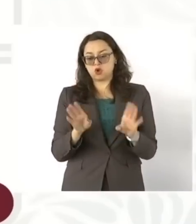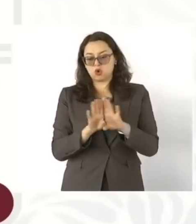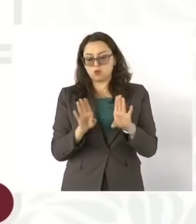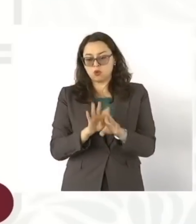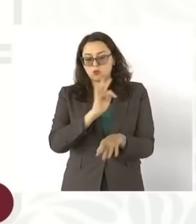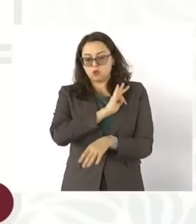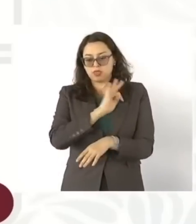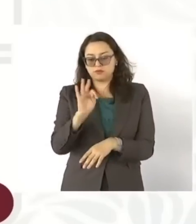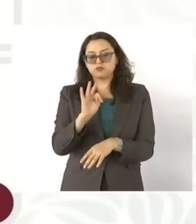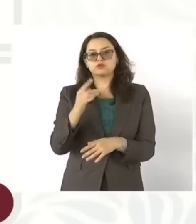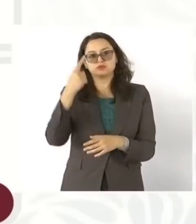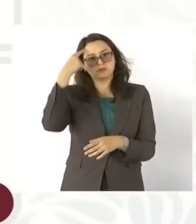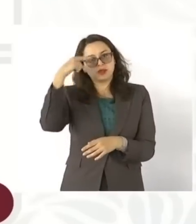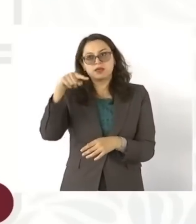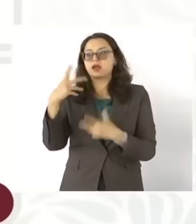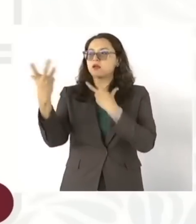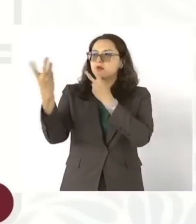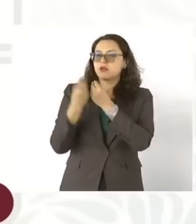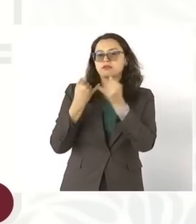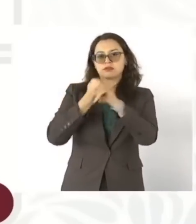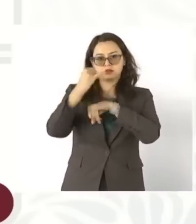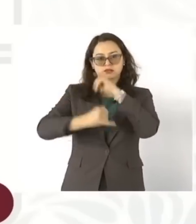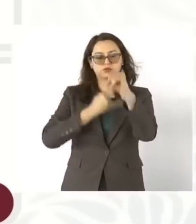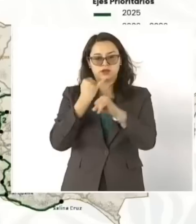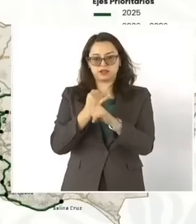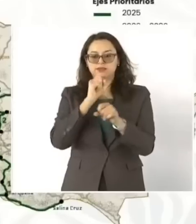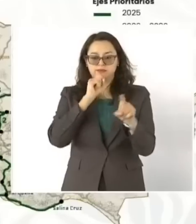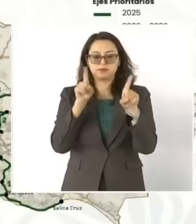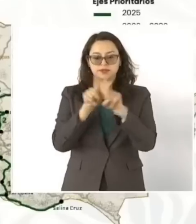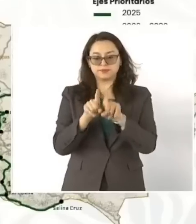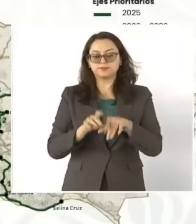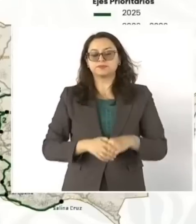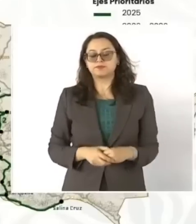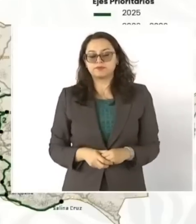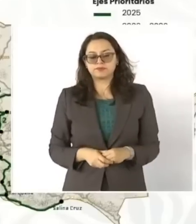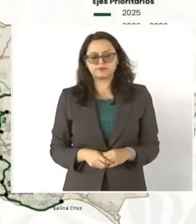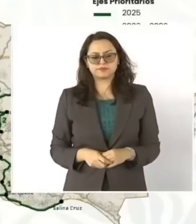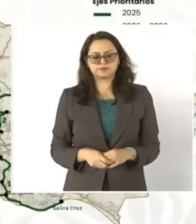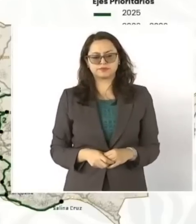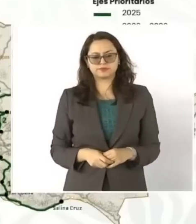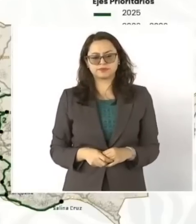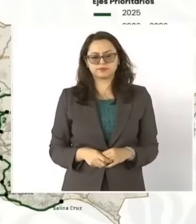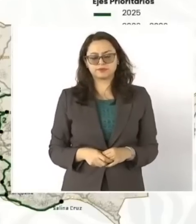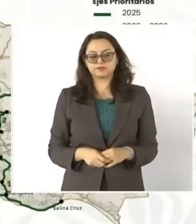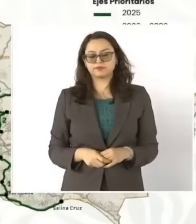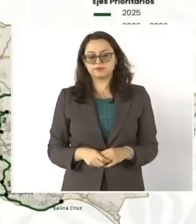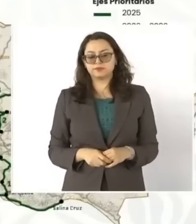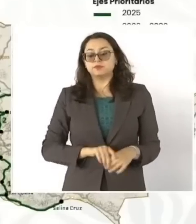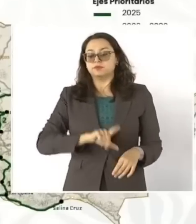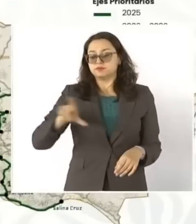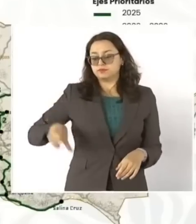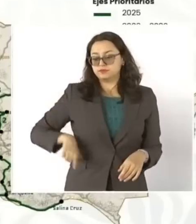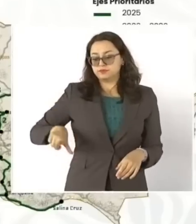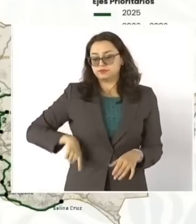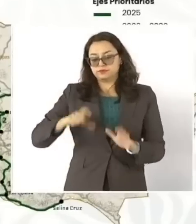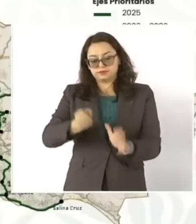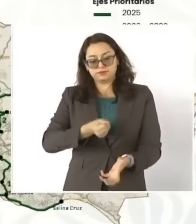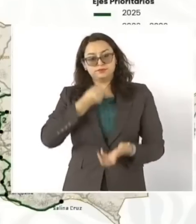adelante tenemos un plan de inversión pública que hemos estado desarrollando